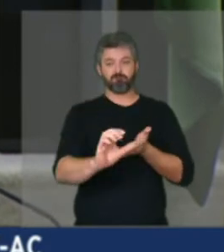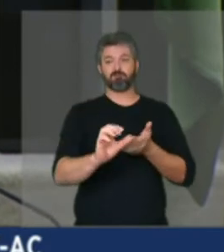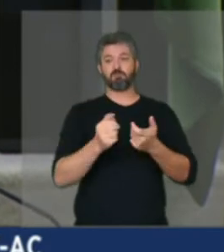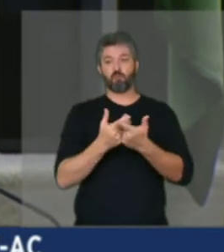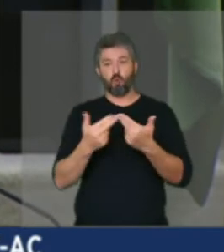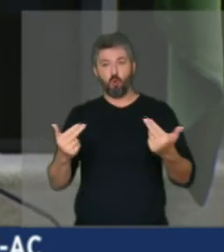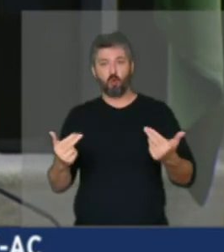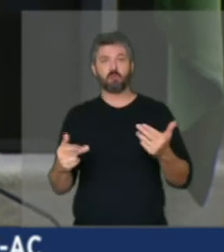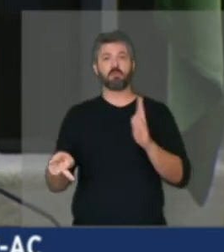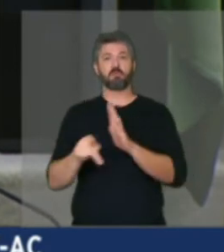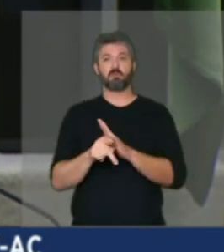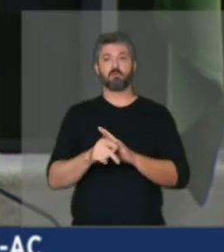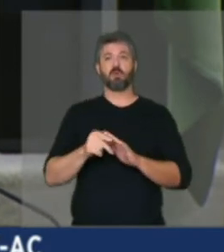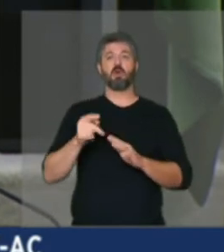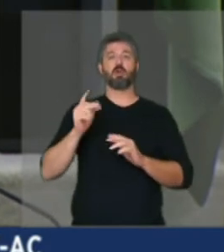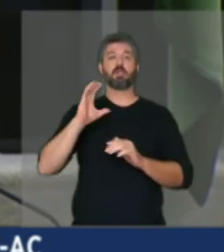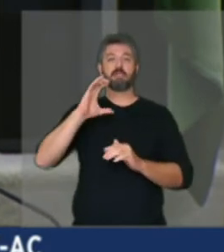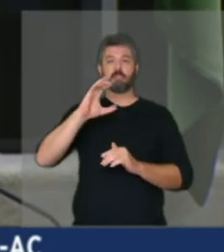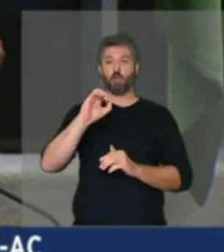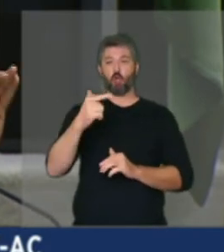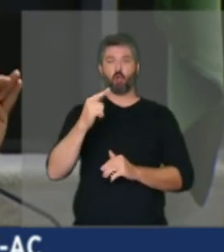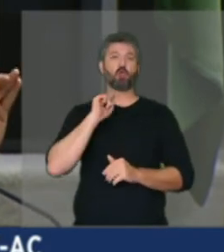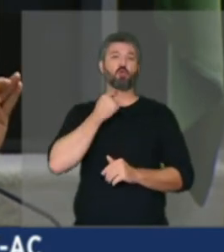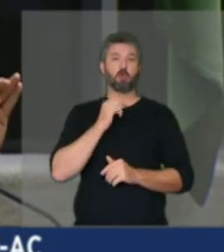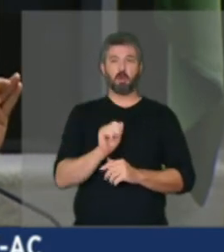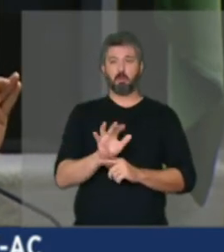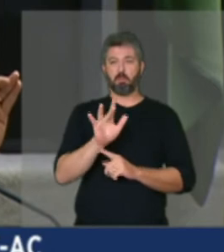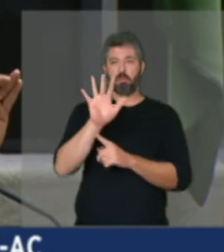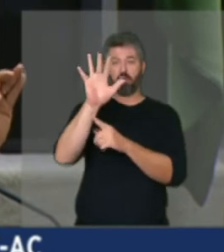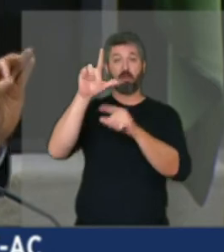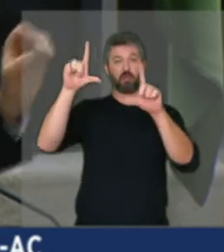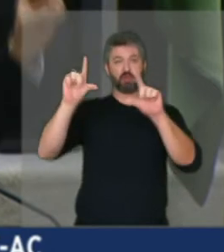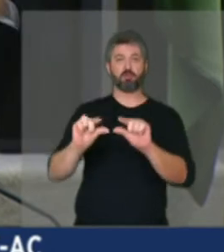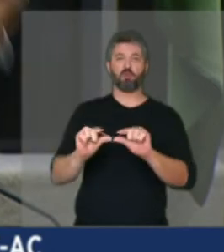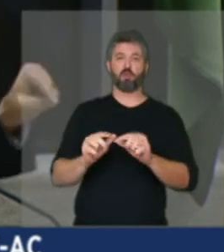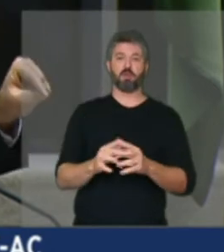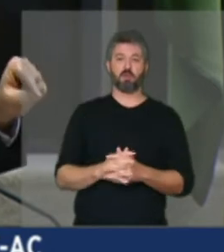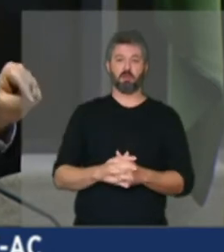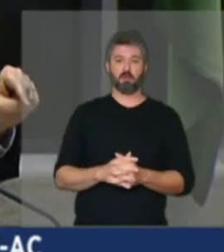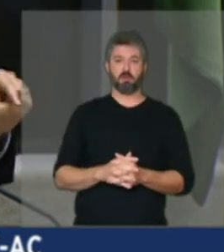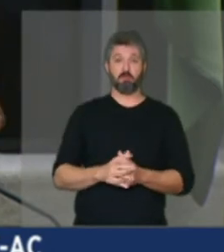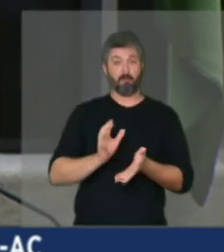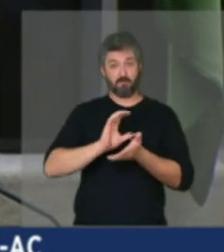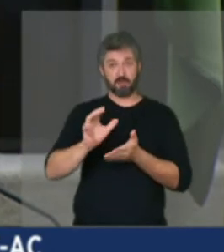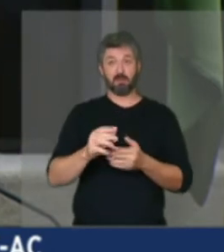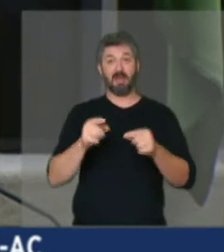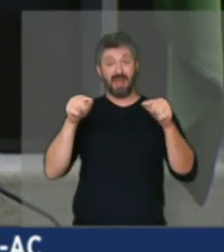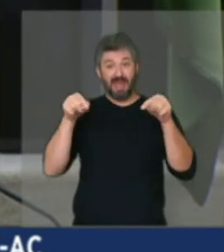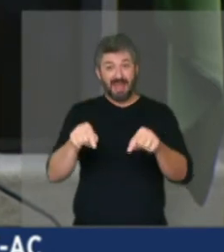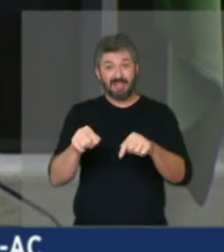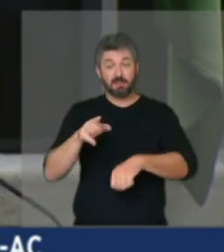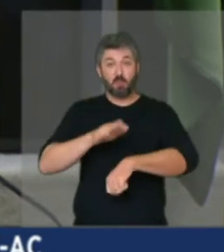EMISSÃO DE CARBONO EM FLORESTAS. E É EXATAMENTE NESSE MOMENTO QUE O PARLAMENTO BRASILEIRO APROVA ESSE TIPO DE